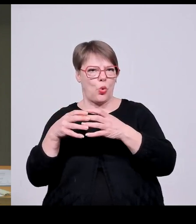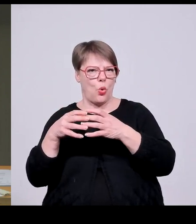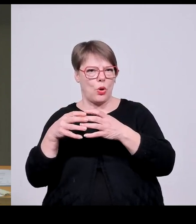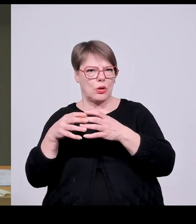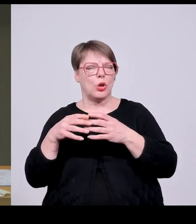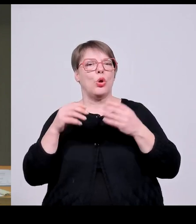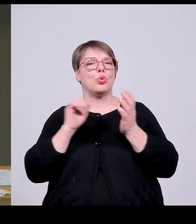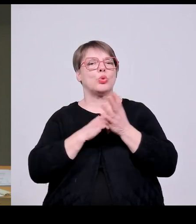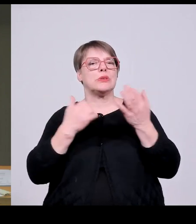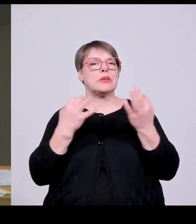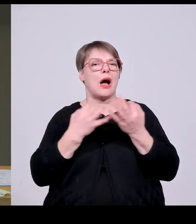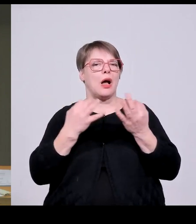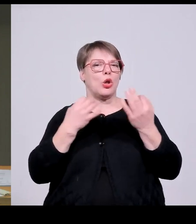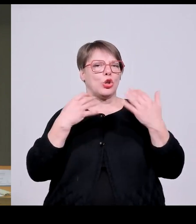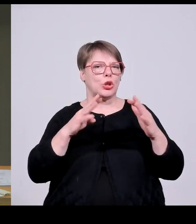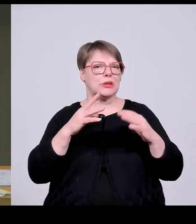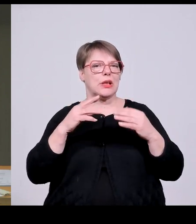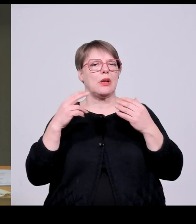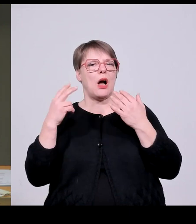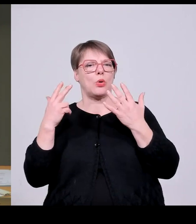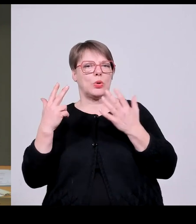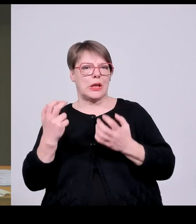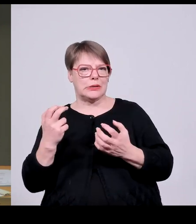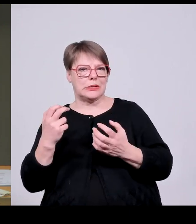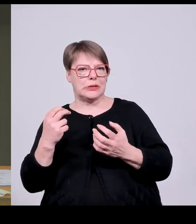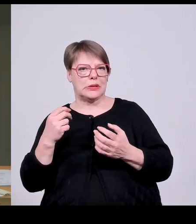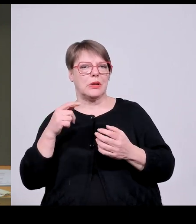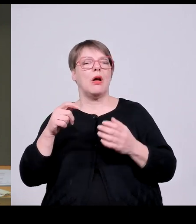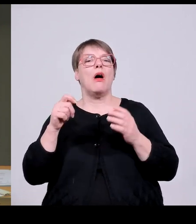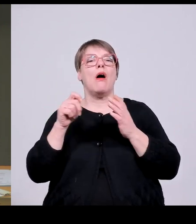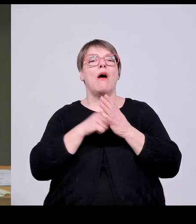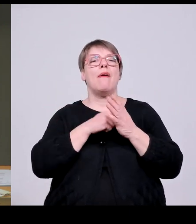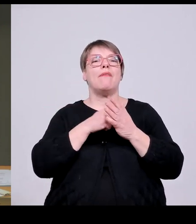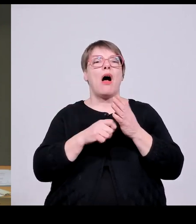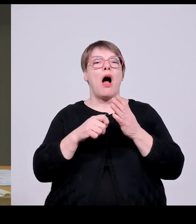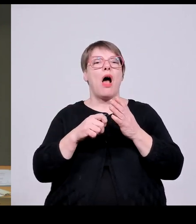Eines Mitglieds und eines stellvertretenden Mitglieds des Ausschusses für Verfassungsschutz Drucksache